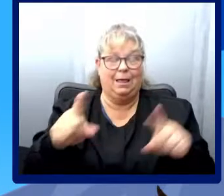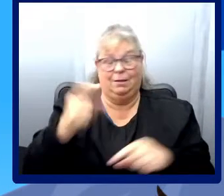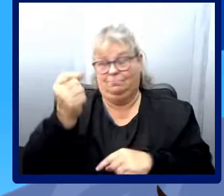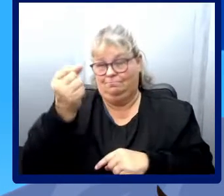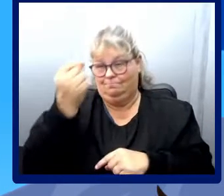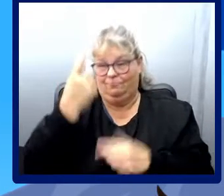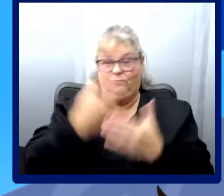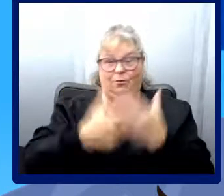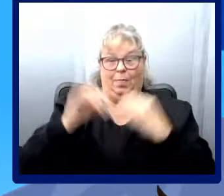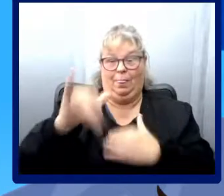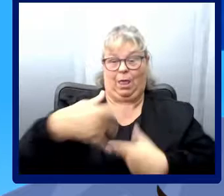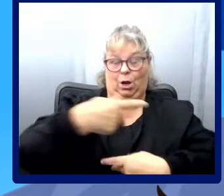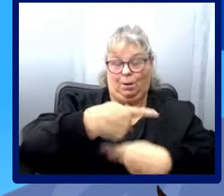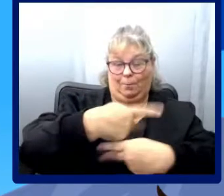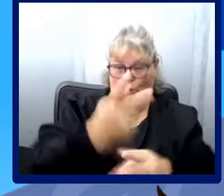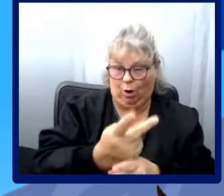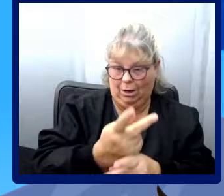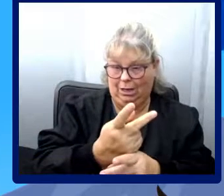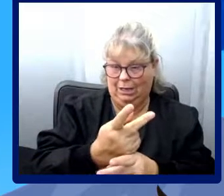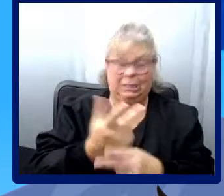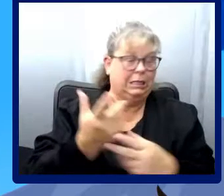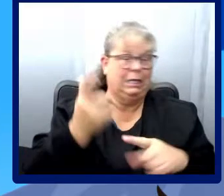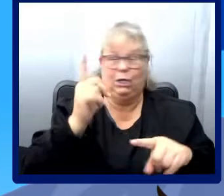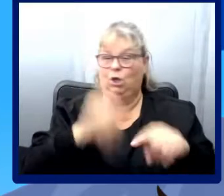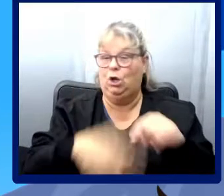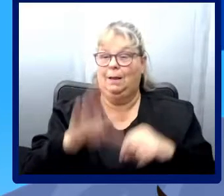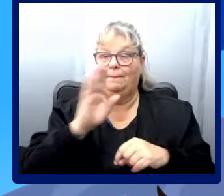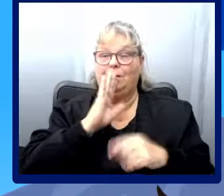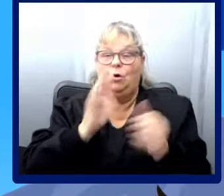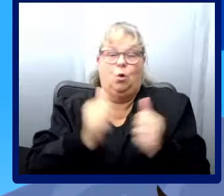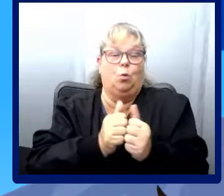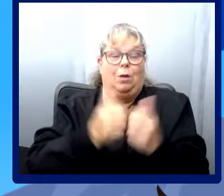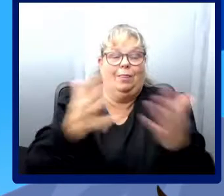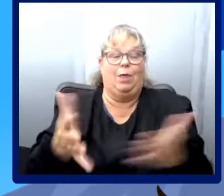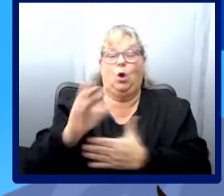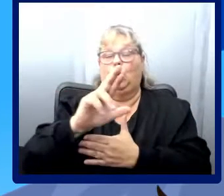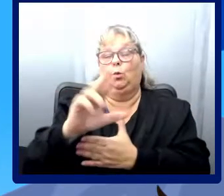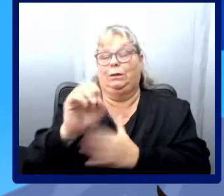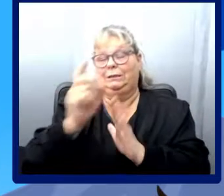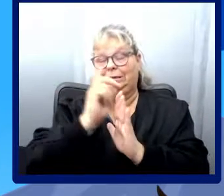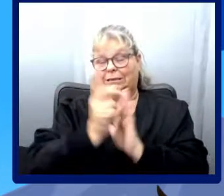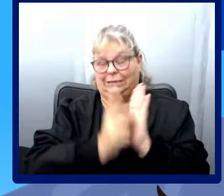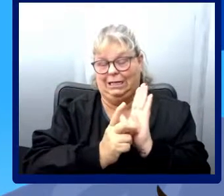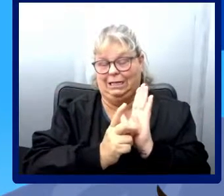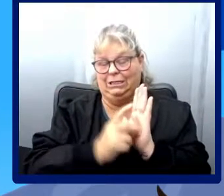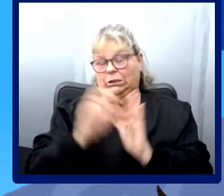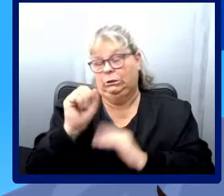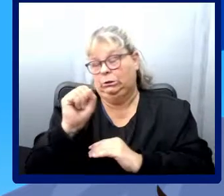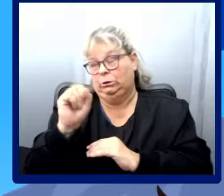del producto y eso no podía eliminarse sin un rediseño completo. Así que tras una larga espera,